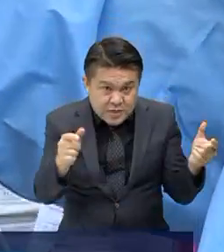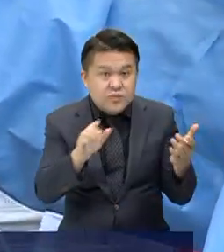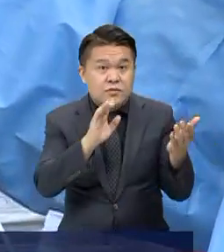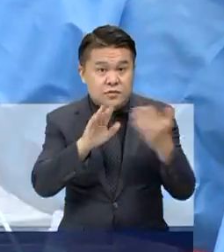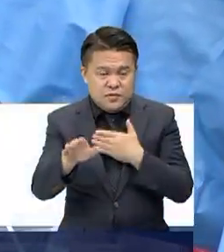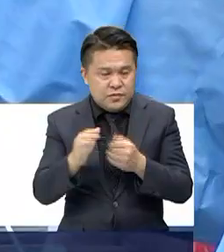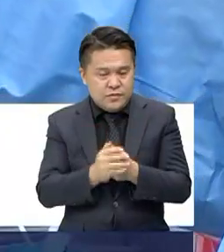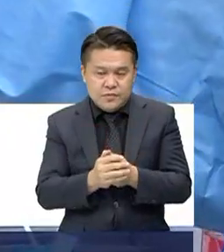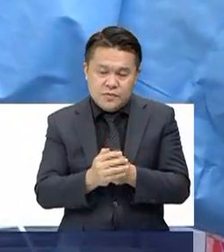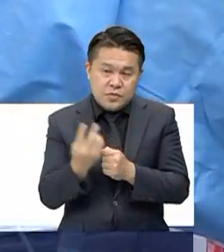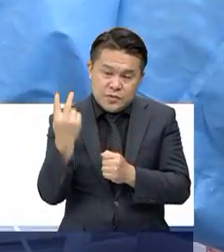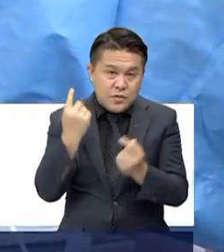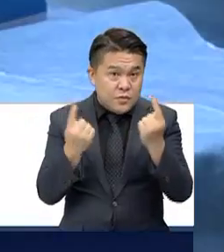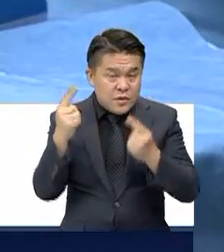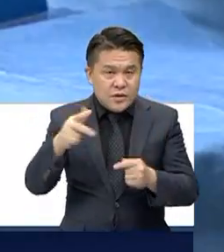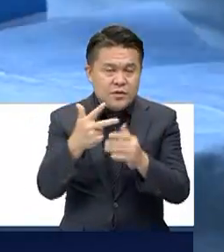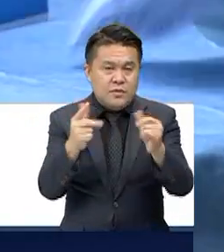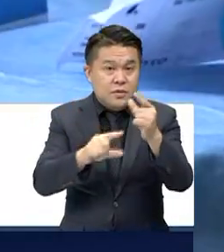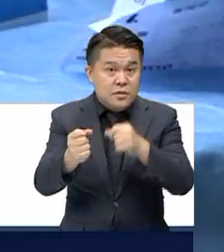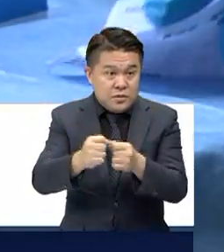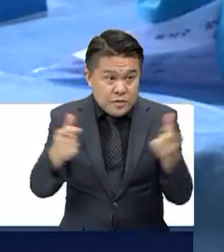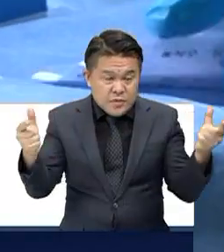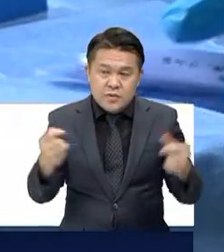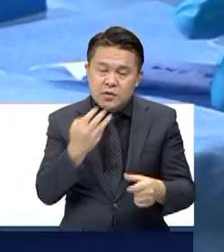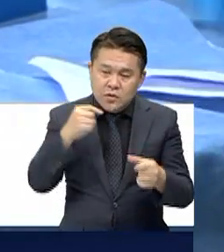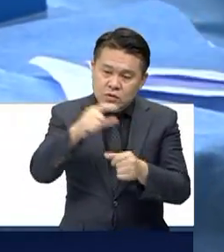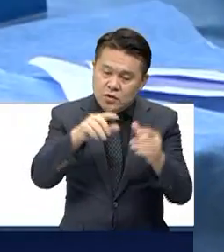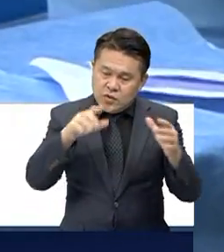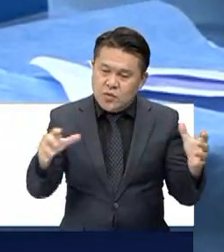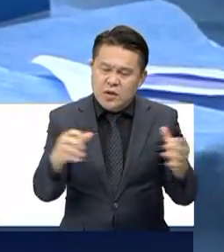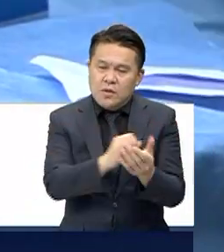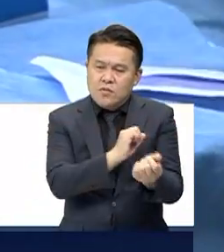국내 발생 가운데는 서울 등 수도권에서 2천 명 가까이 나와 수도권 비중이 83%에